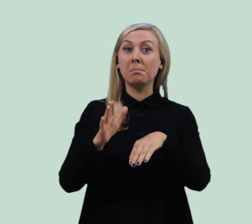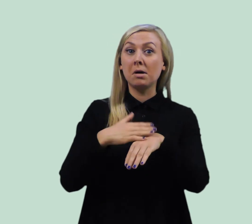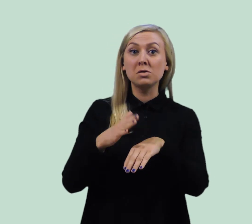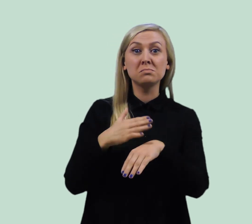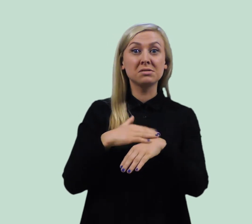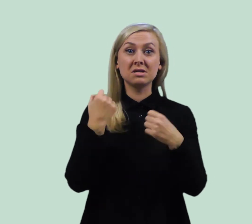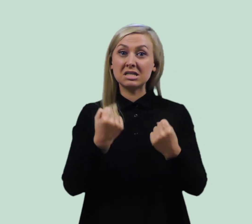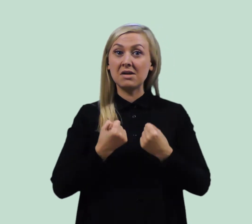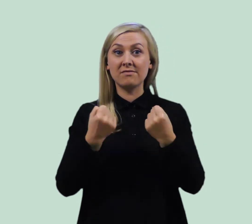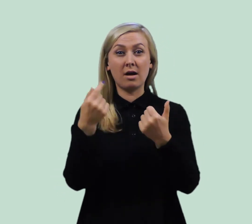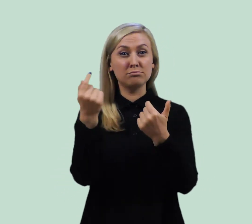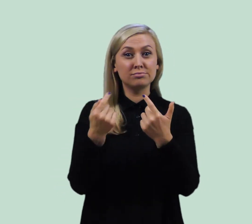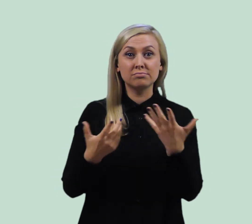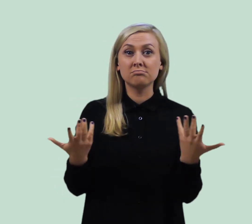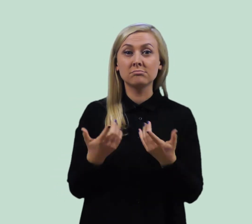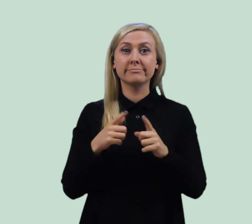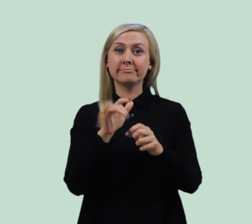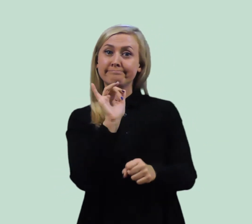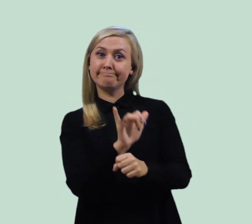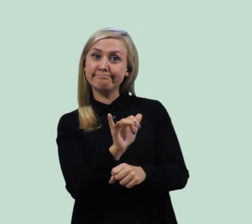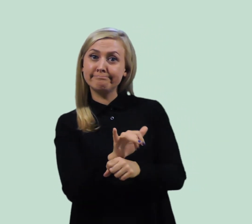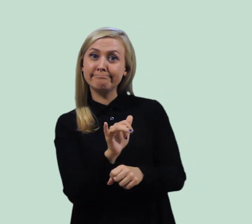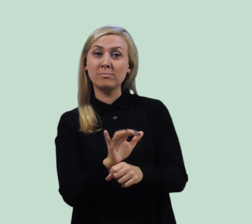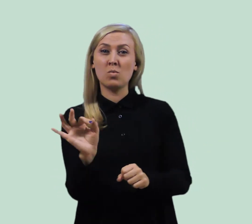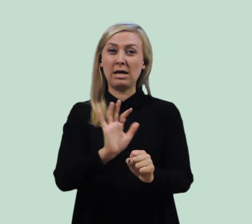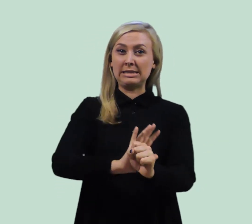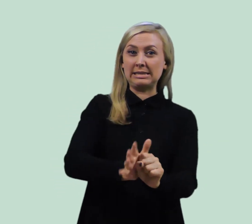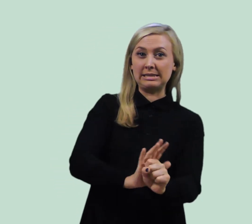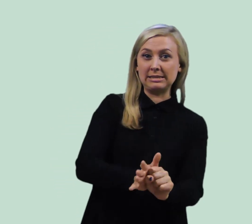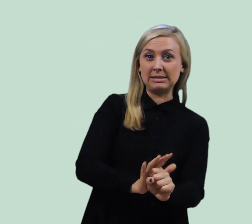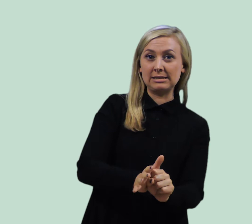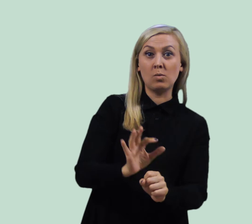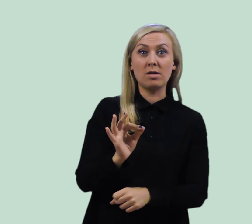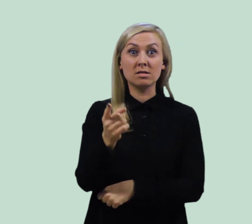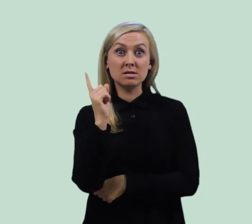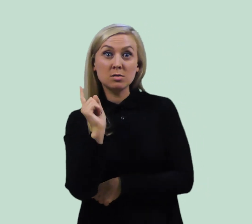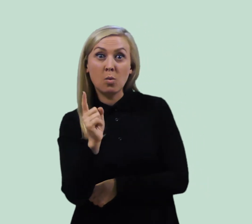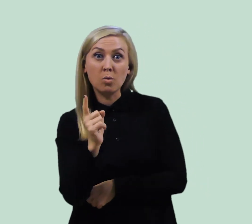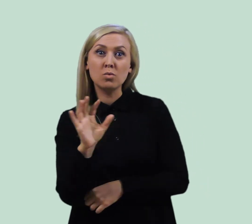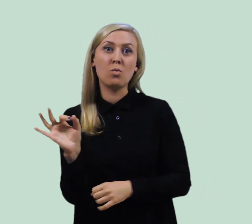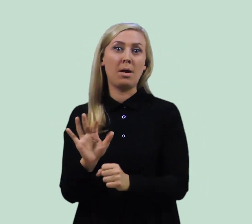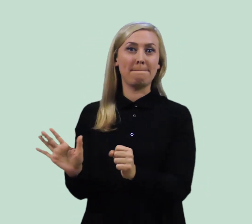Gewalt hat viele verschiedene Formen. zB Vernachlässigung, Diskriminierung, Drohung,